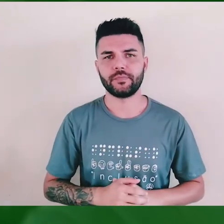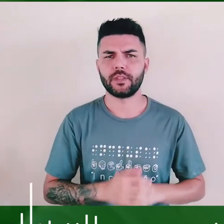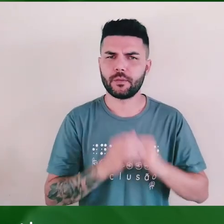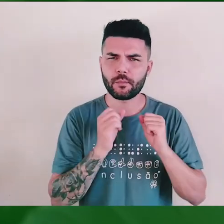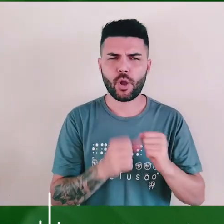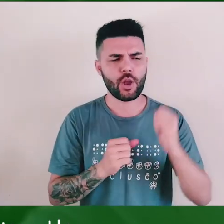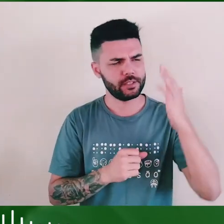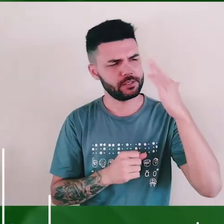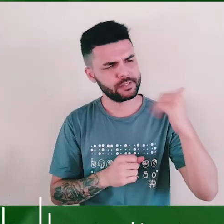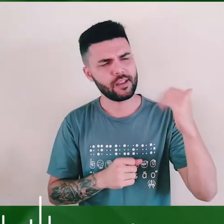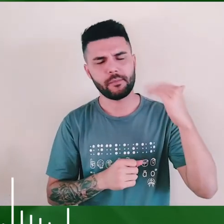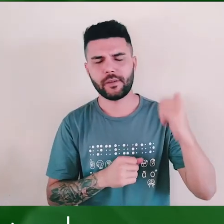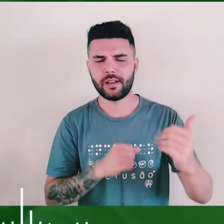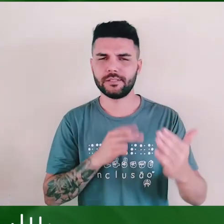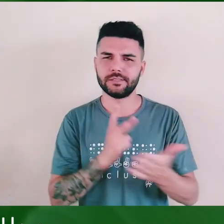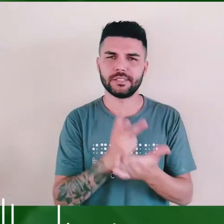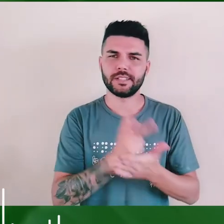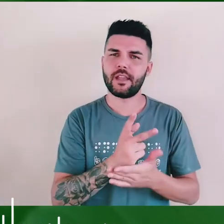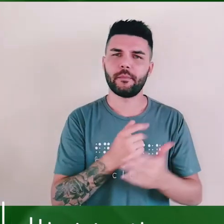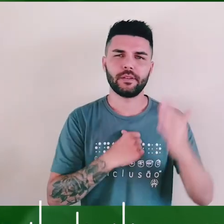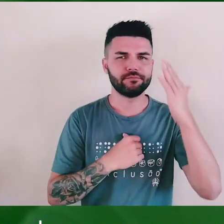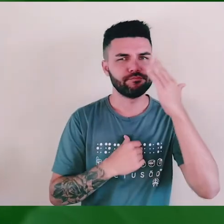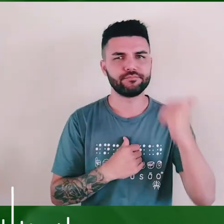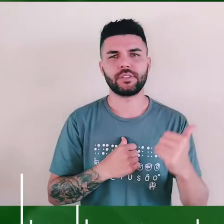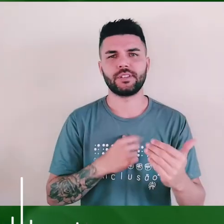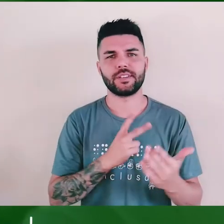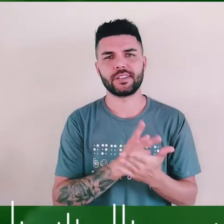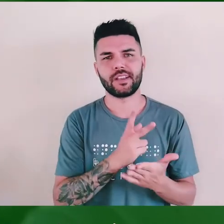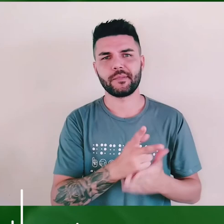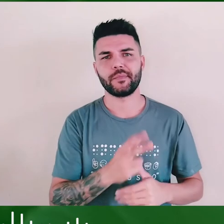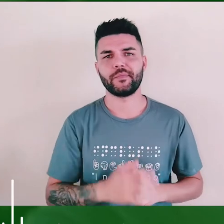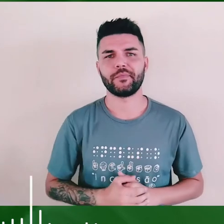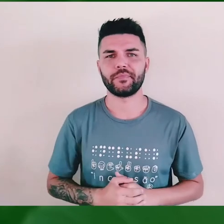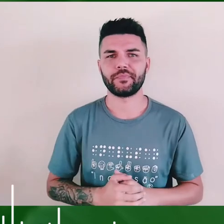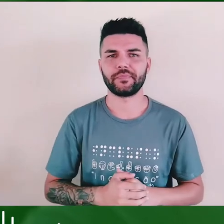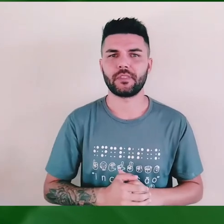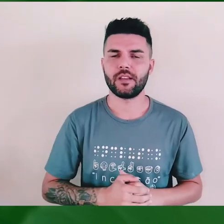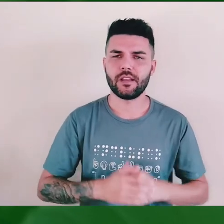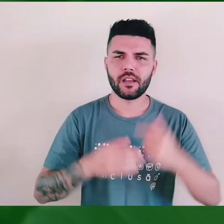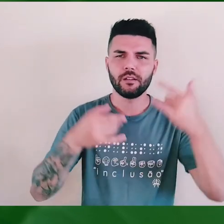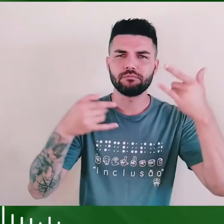Tempo sempre voa aqui nas lives, pois são muitos assuntos, são muitas coisas que a